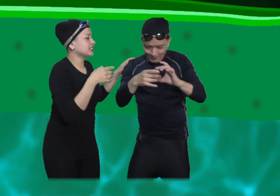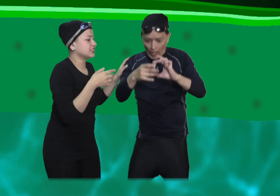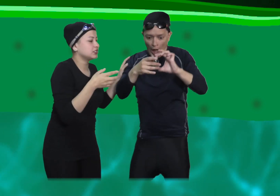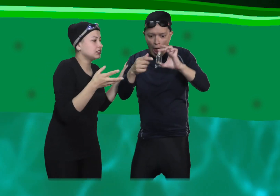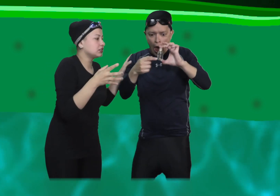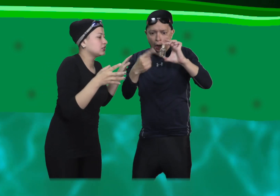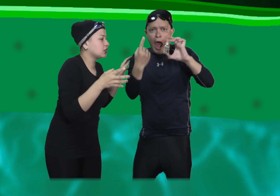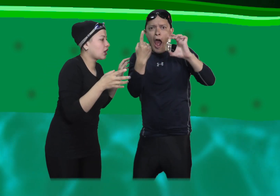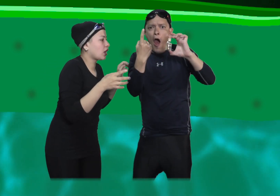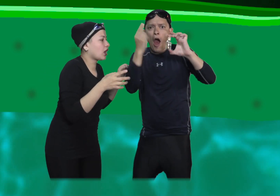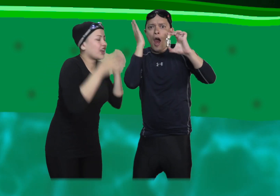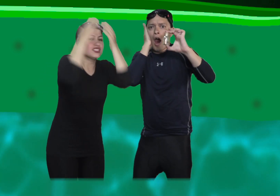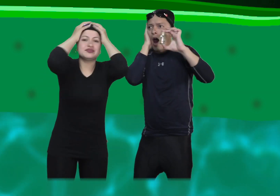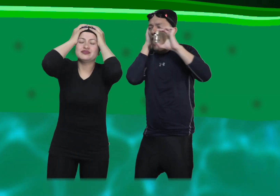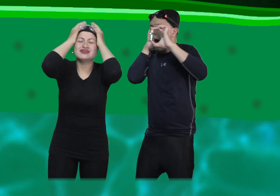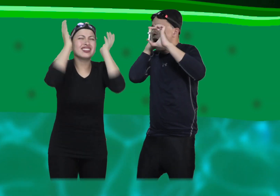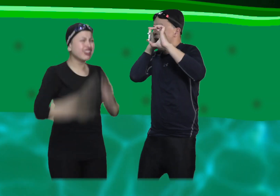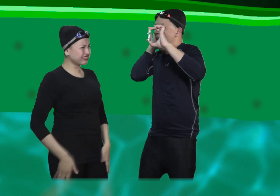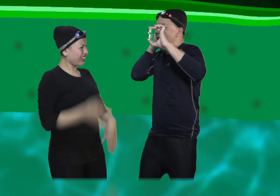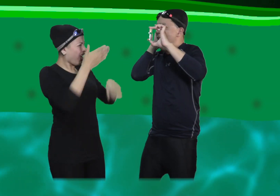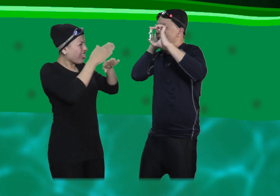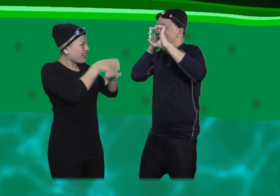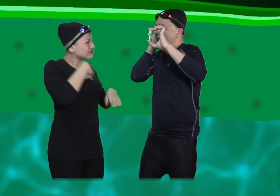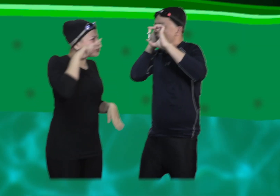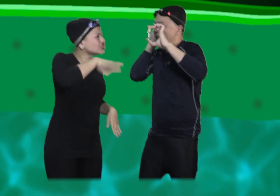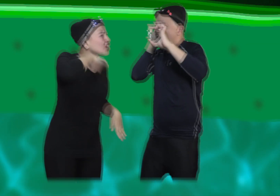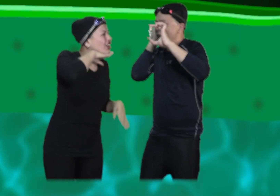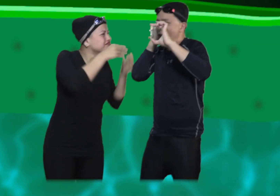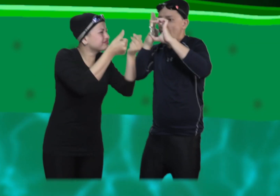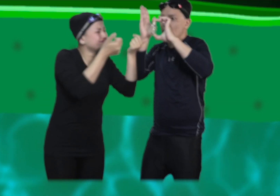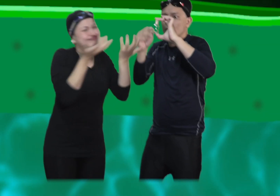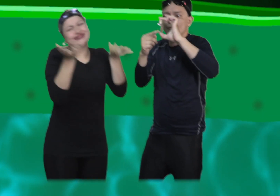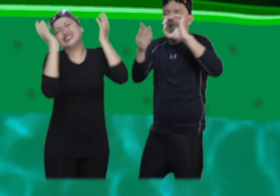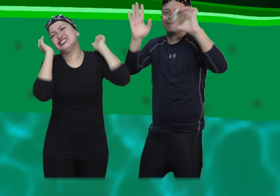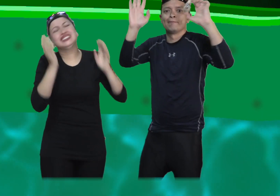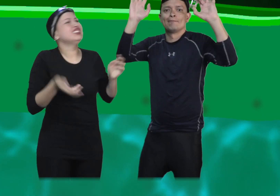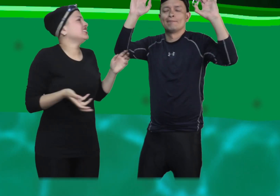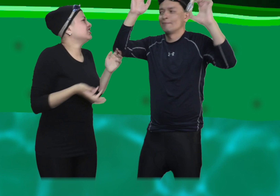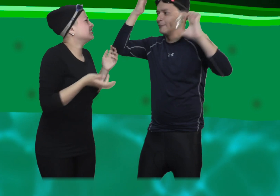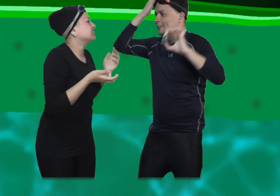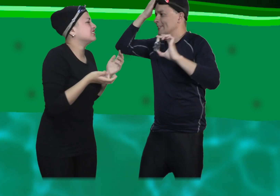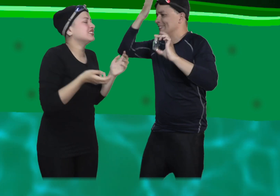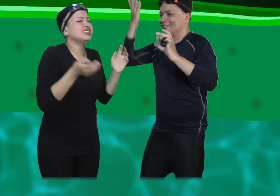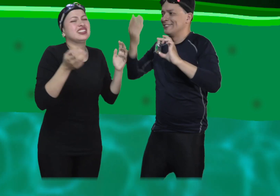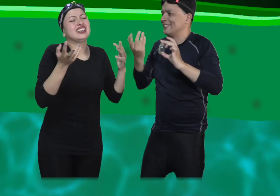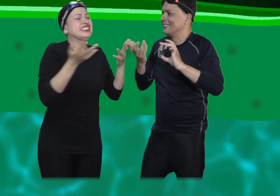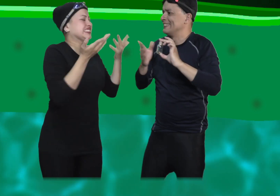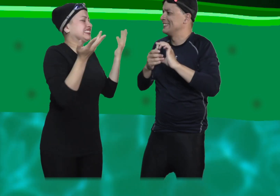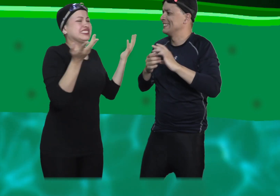¡Solo nos queda una! ¡No puede ser! Pero yo vi que nos quedaban más pastillas Ay, no. ¿Ahora qué hacemos?